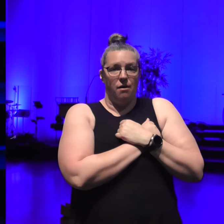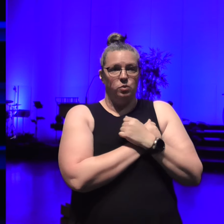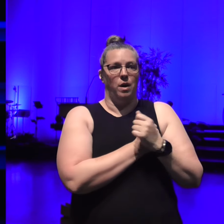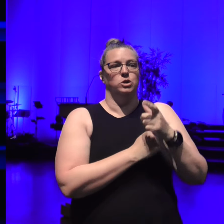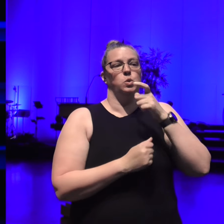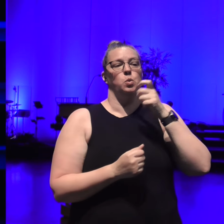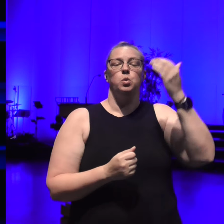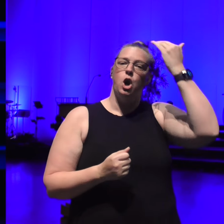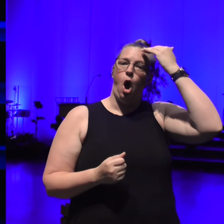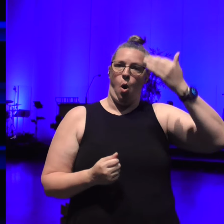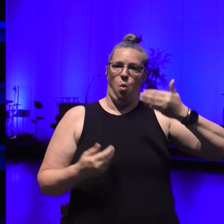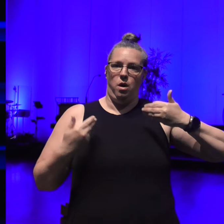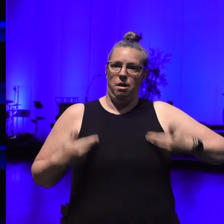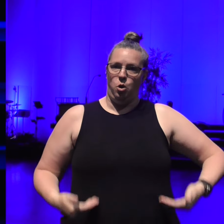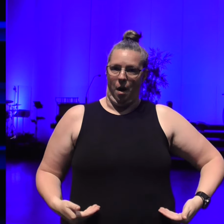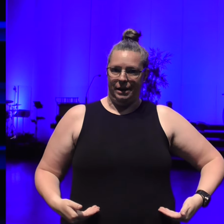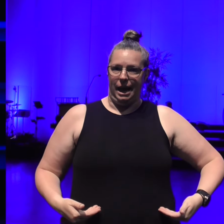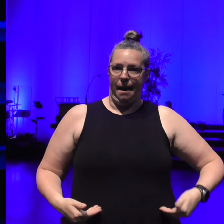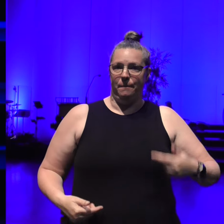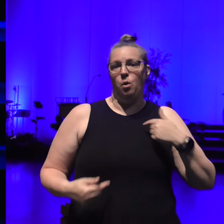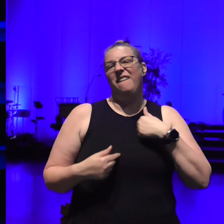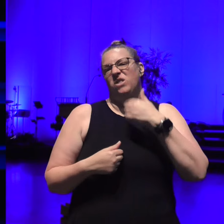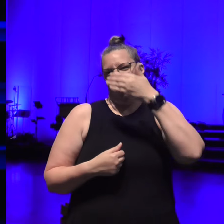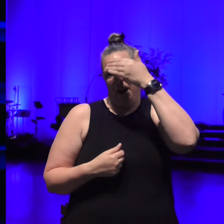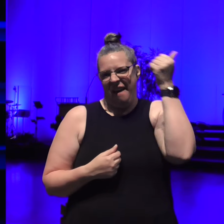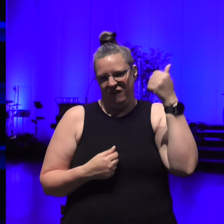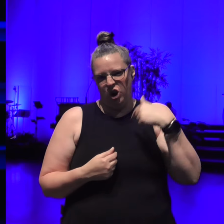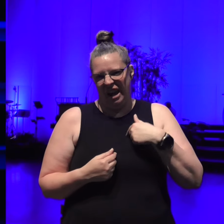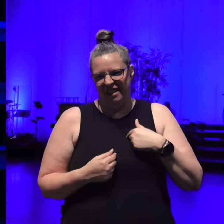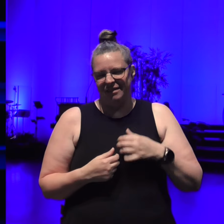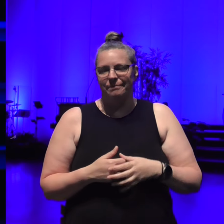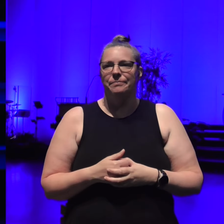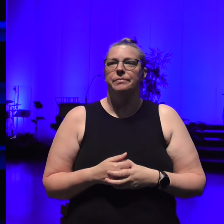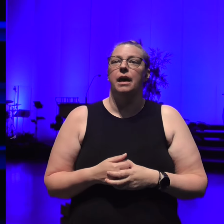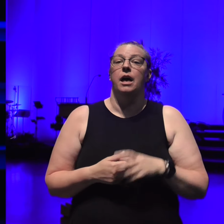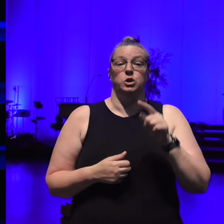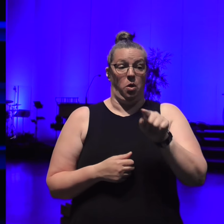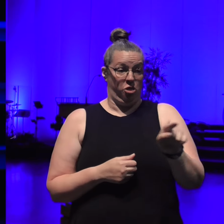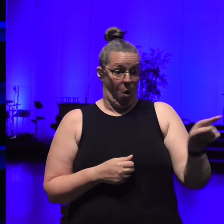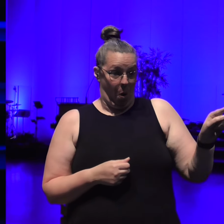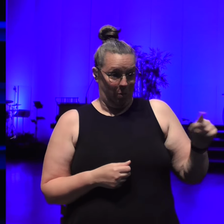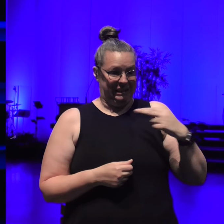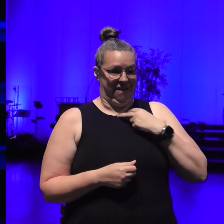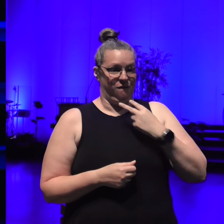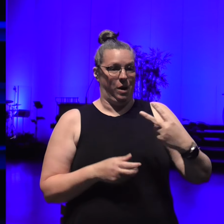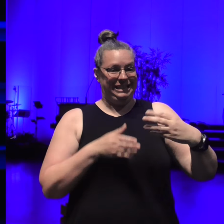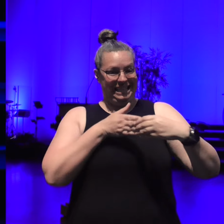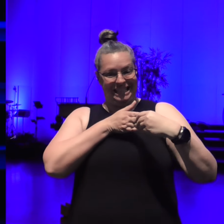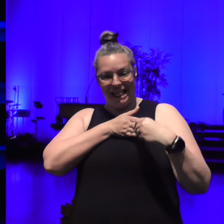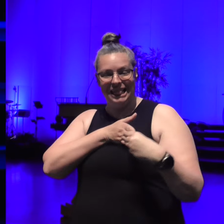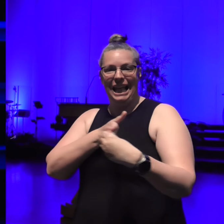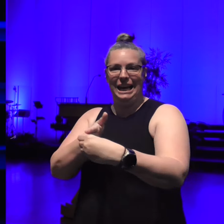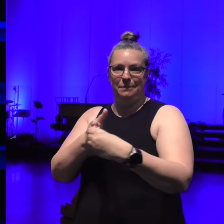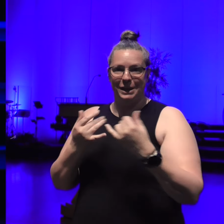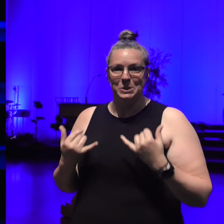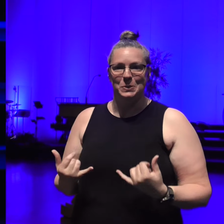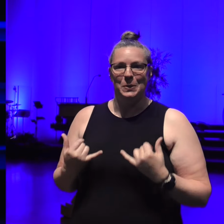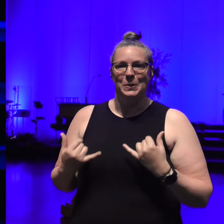quién soy incluso cuando la he olvidado. Que esas voces me guíen y nos guíen a cada uno de nosotros hoy a